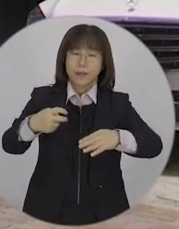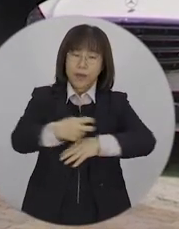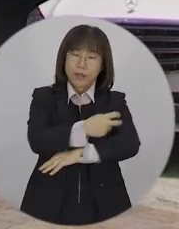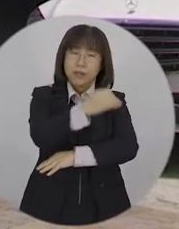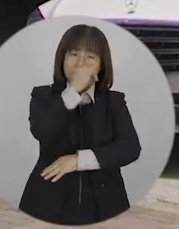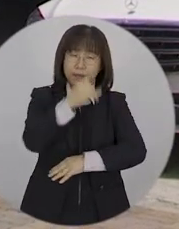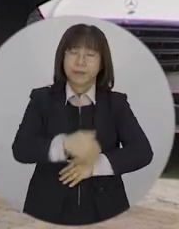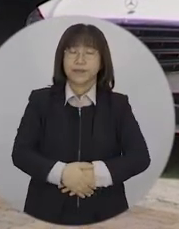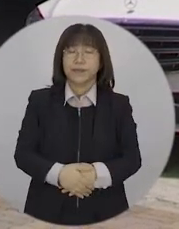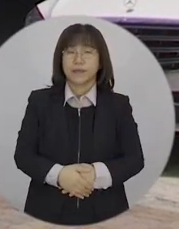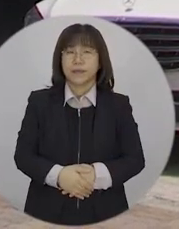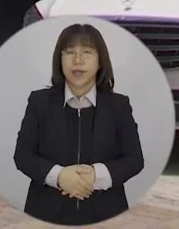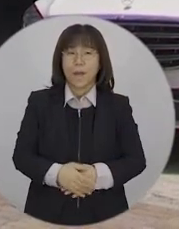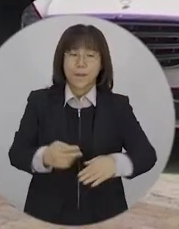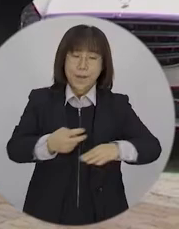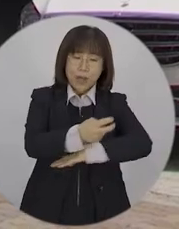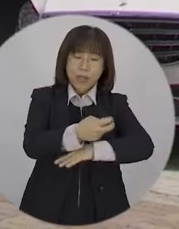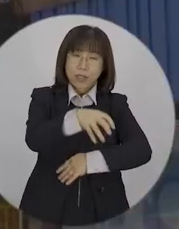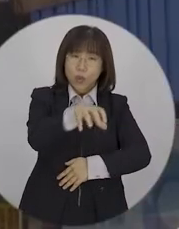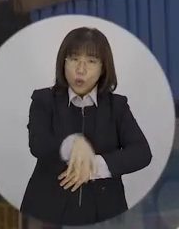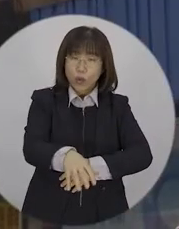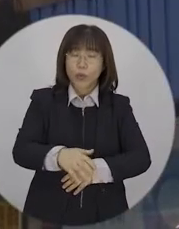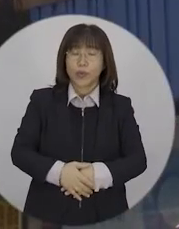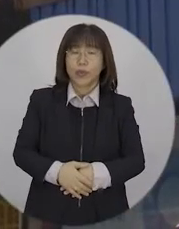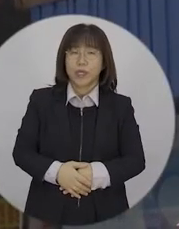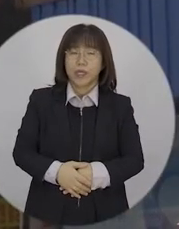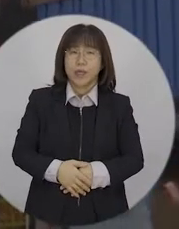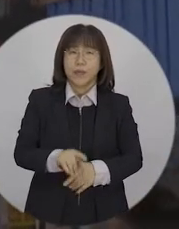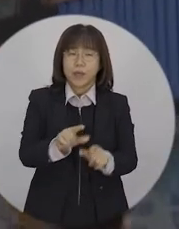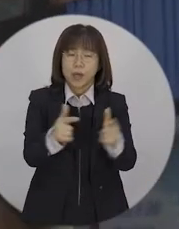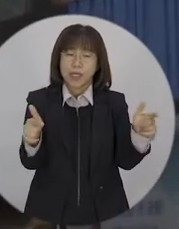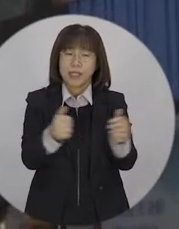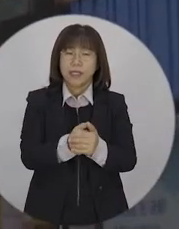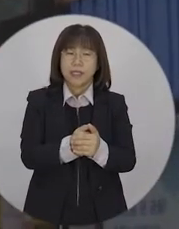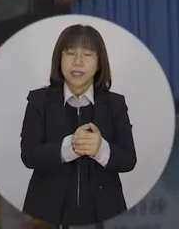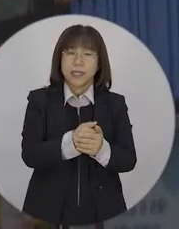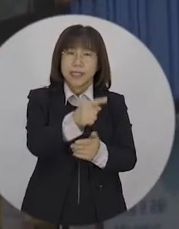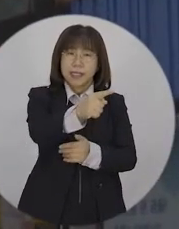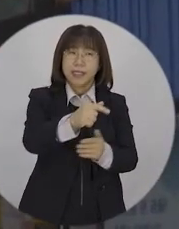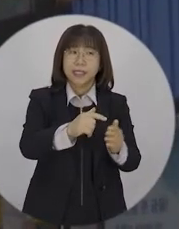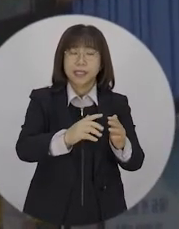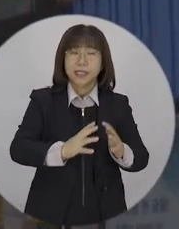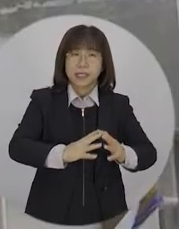Sementara itu, Gangseo-gu sedang membantu meningkatkan kualitas hidup untuk warga yang menggunakan bus